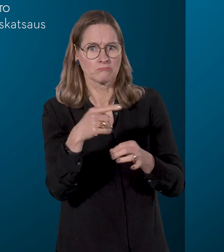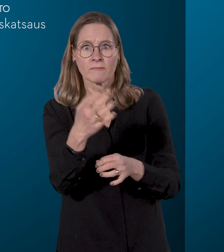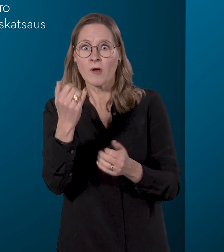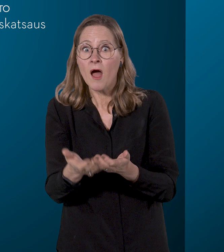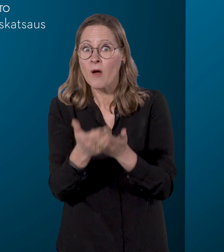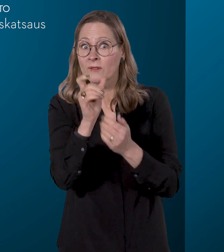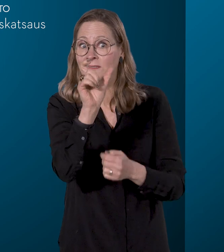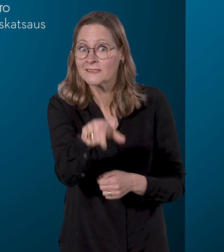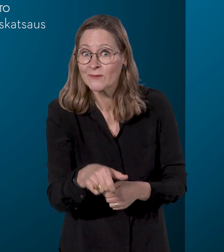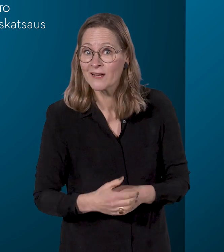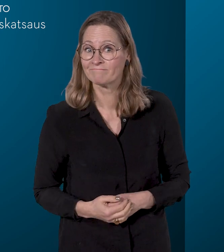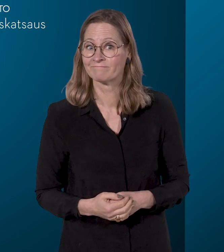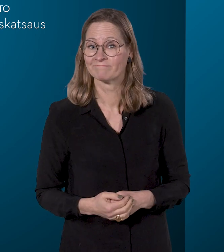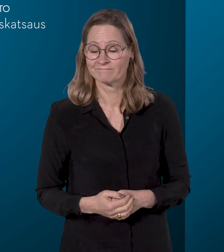miten ne voivat auttaa sinua.